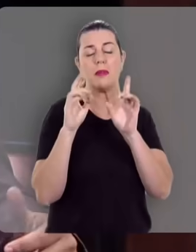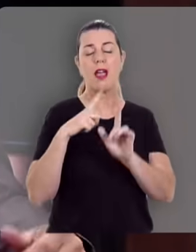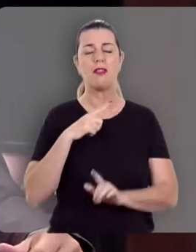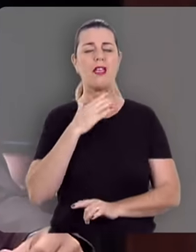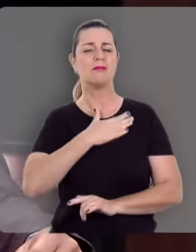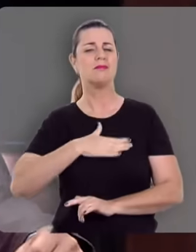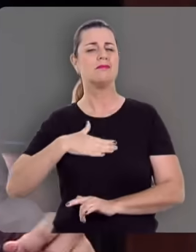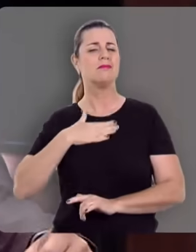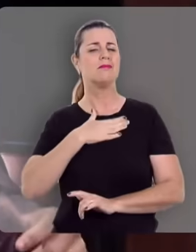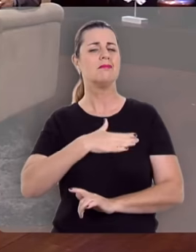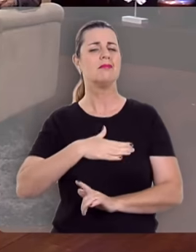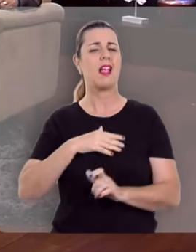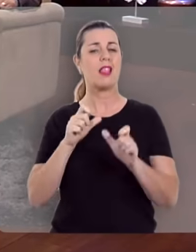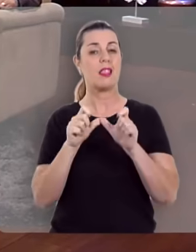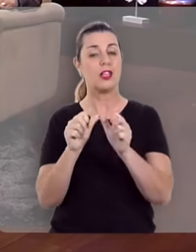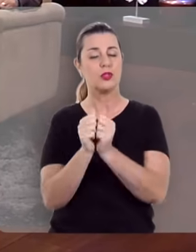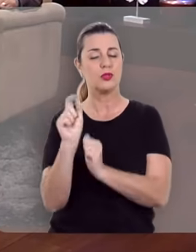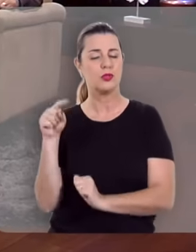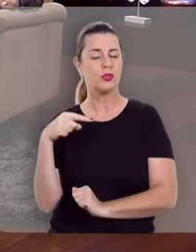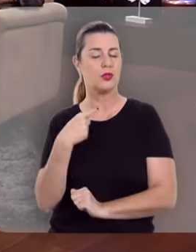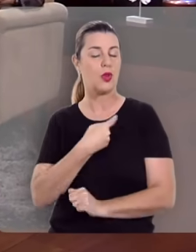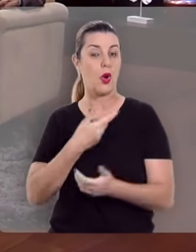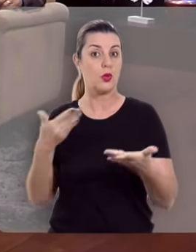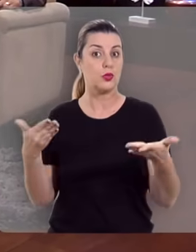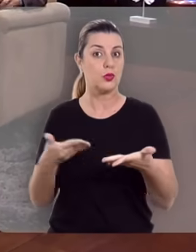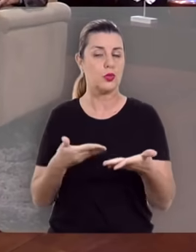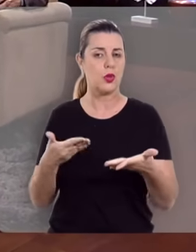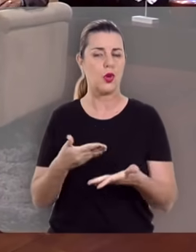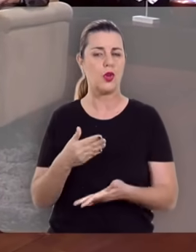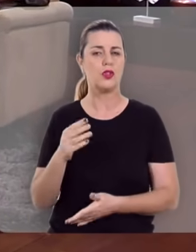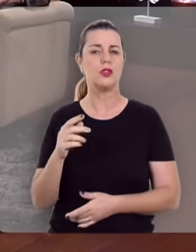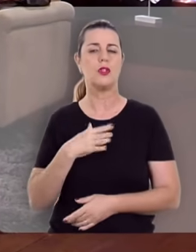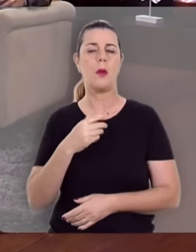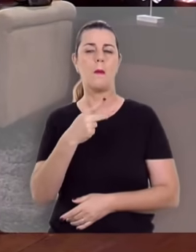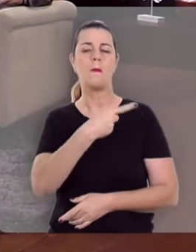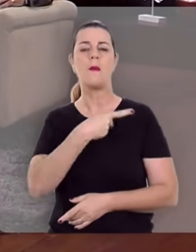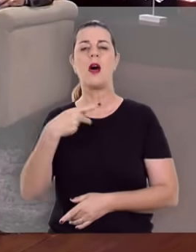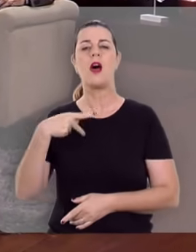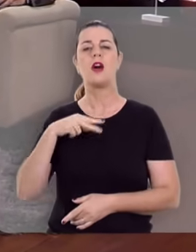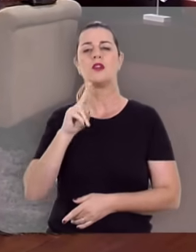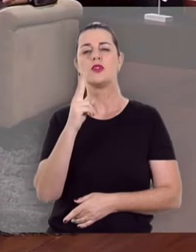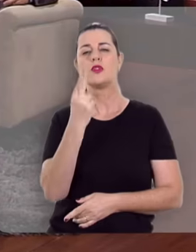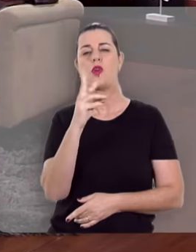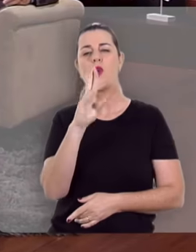privilégio ter conosco aqui no programa A verdade vida Reverendo hostel Guimarães Lopes Reverendo